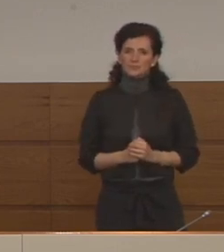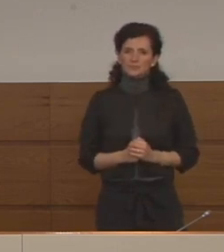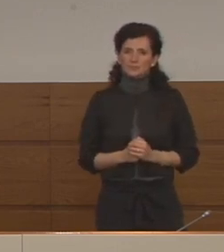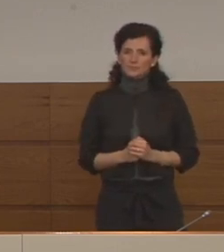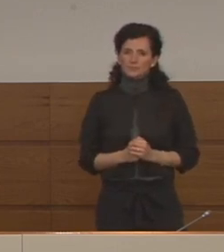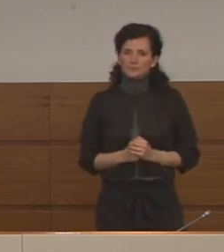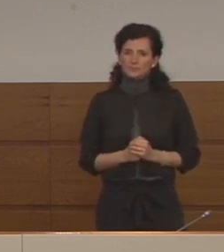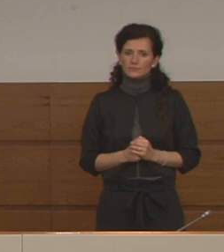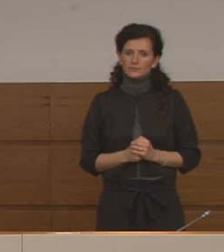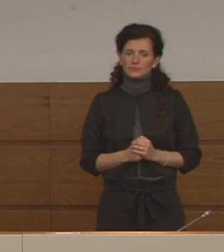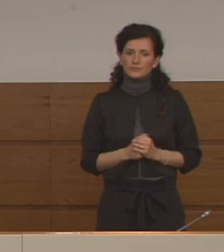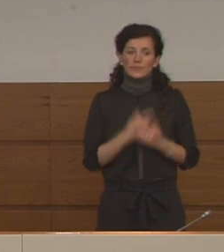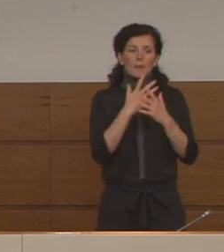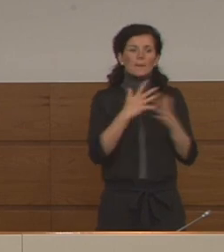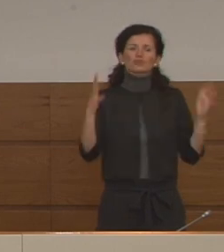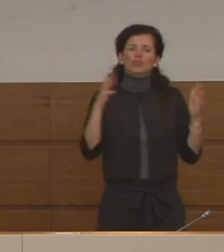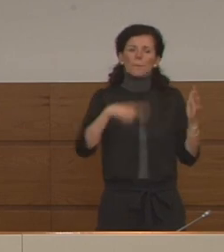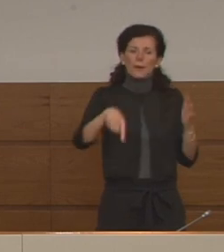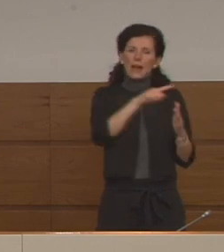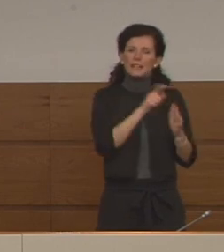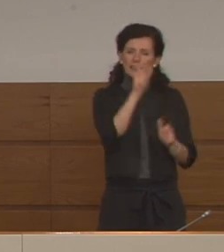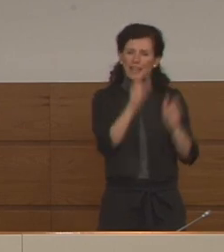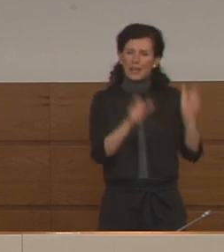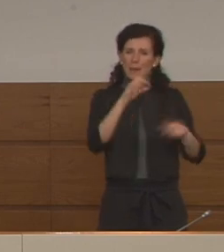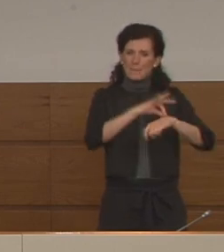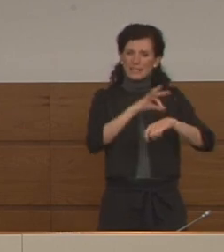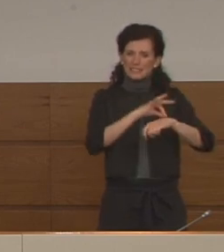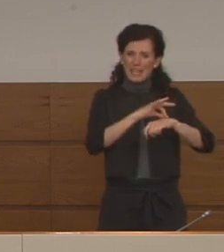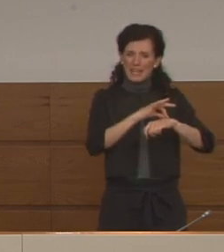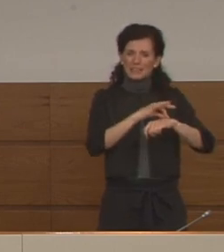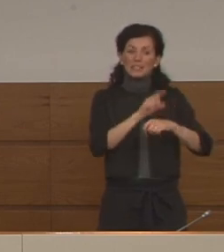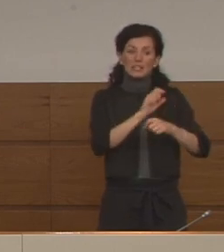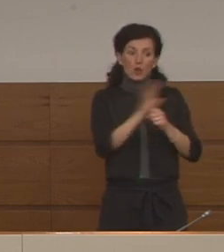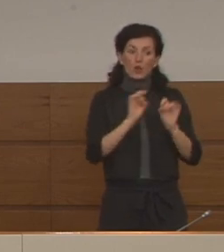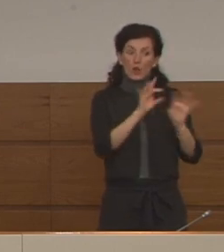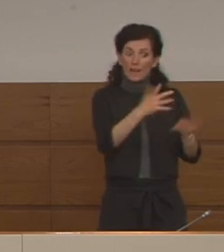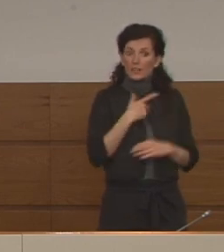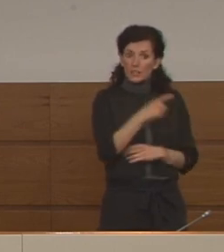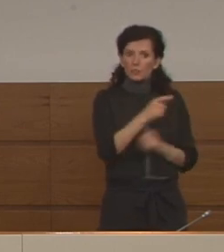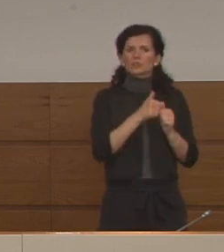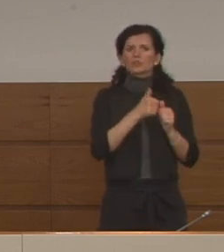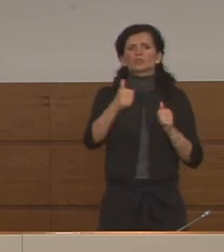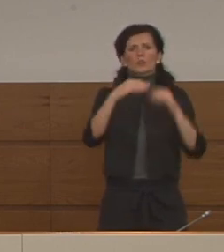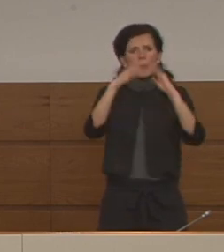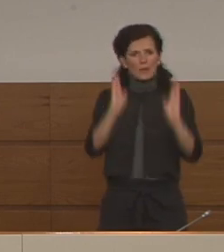pazienti affetti da coronavirus sono in isolamento domiciliare, senza sintomi o